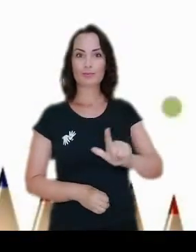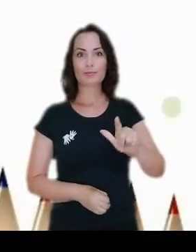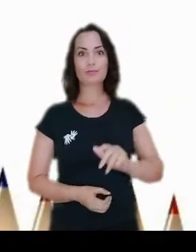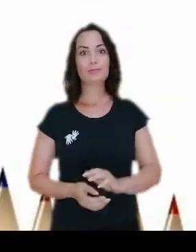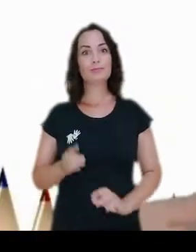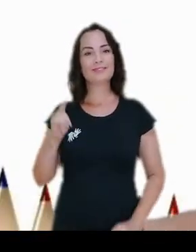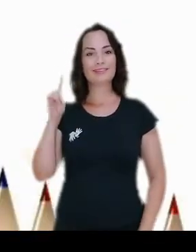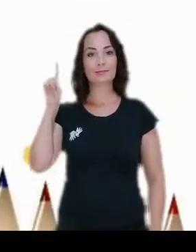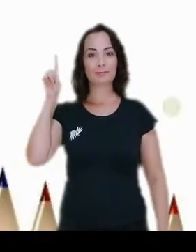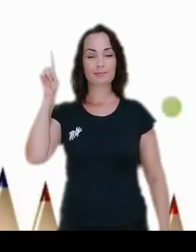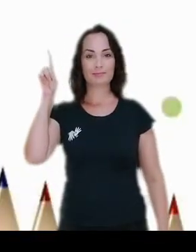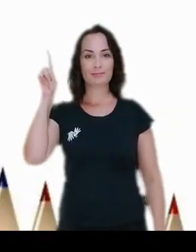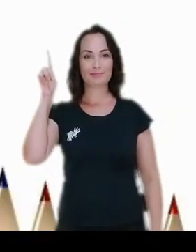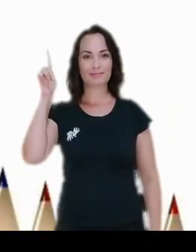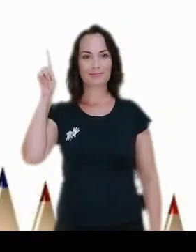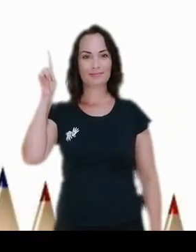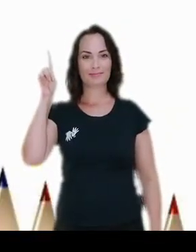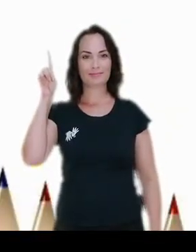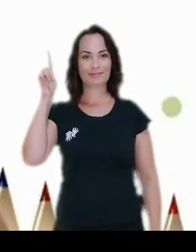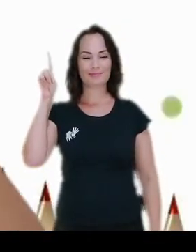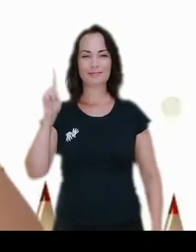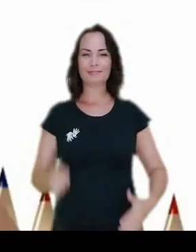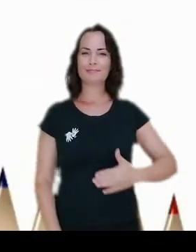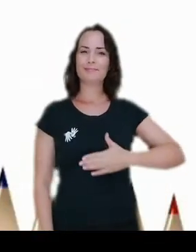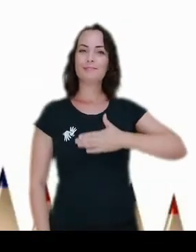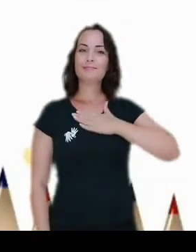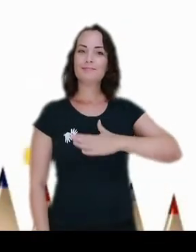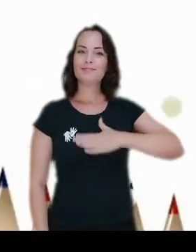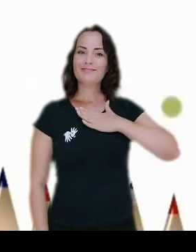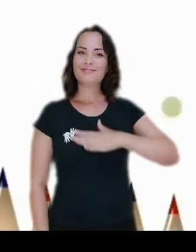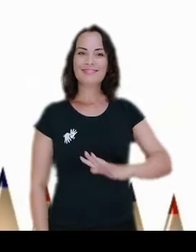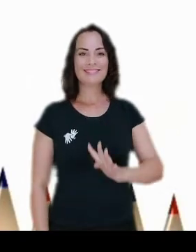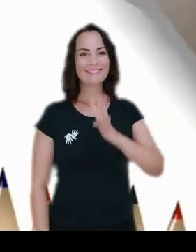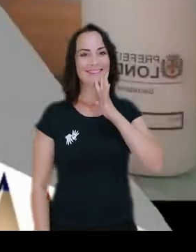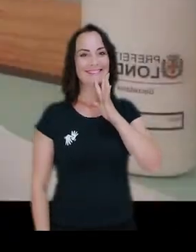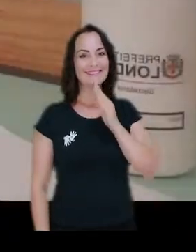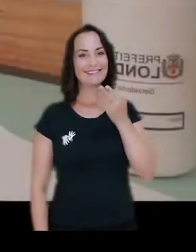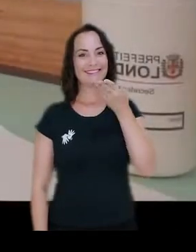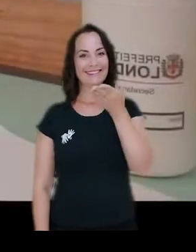Nice to meet you Kate! É um prazer em te conhecer!